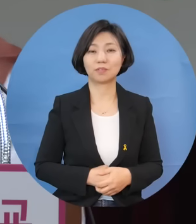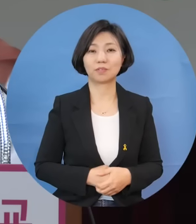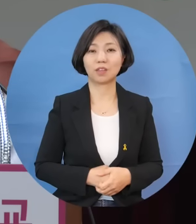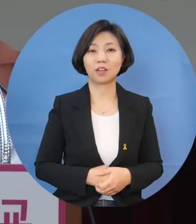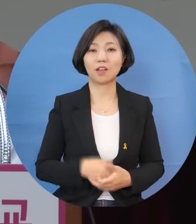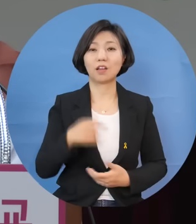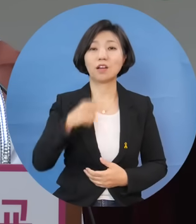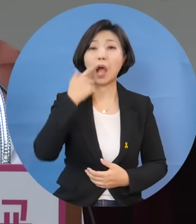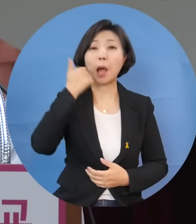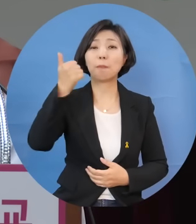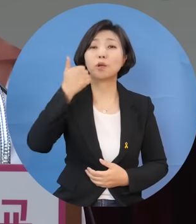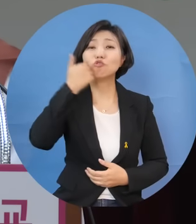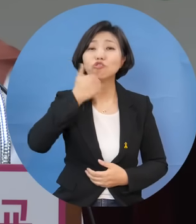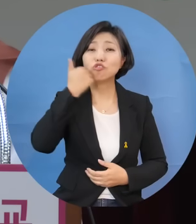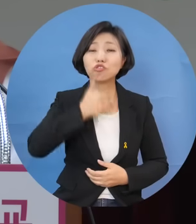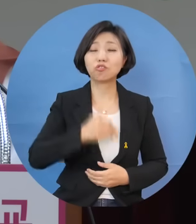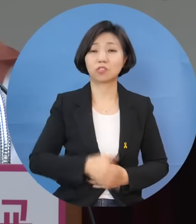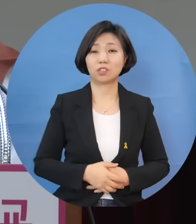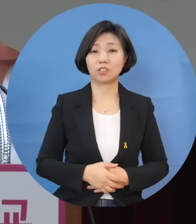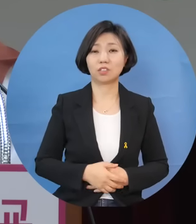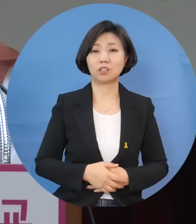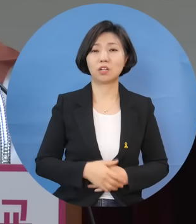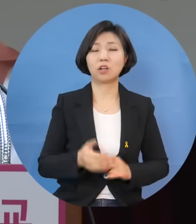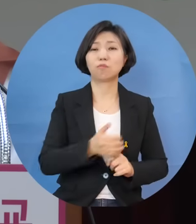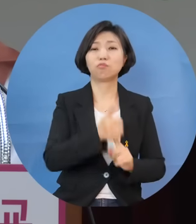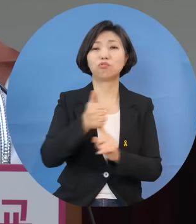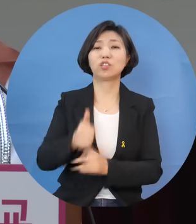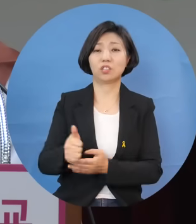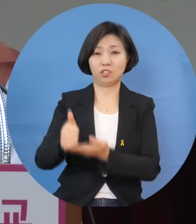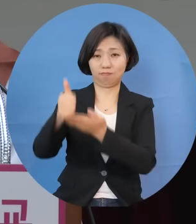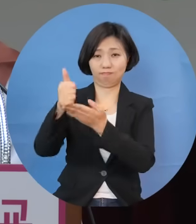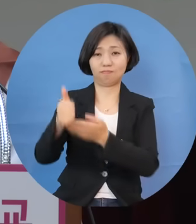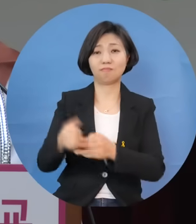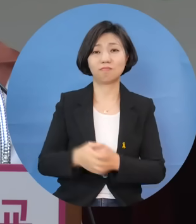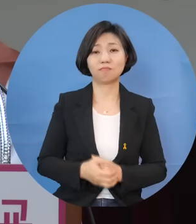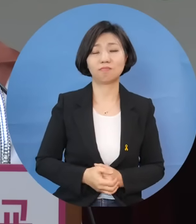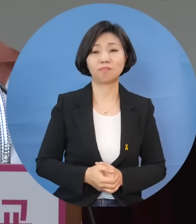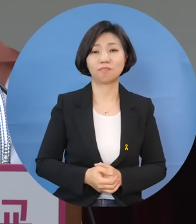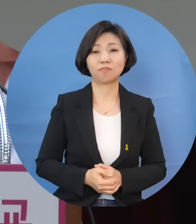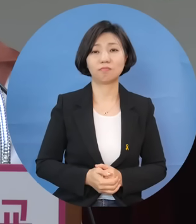그 아버지가 누구다? 부처님이에요.